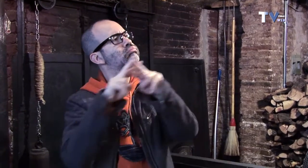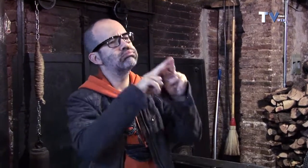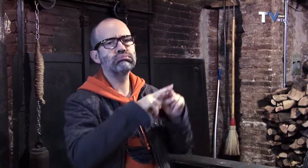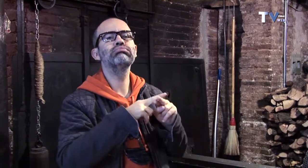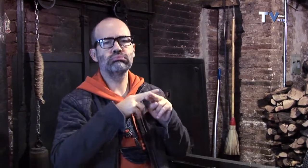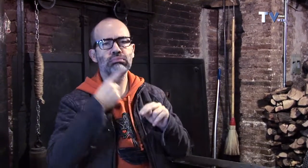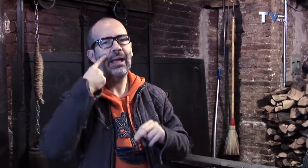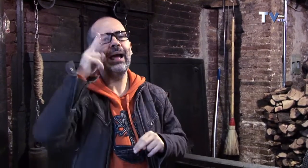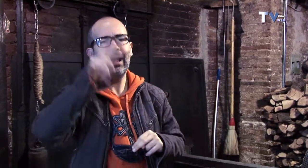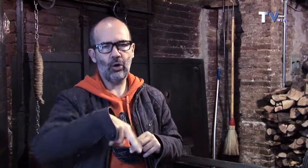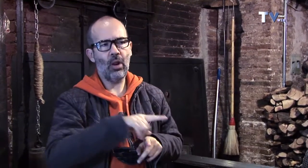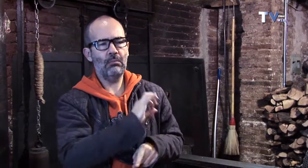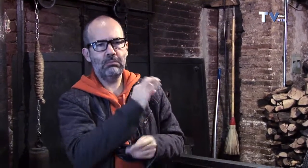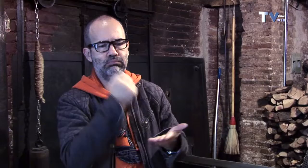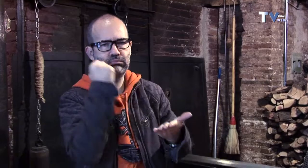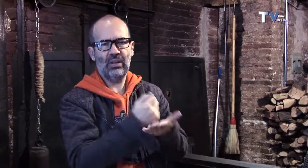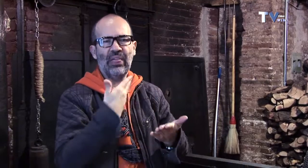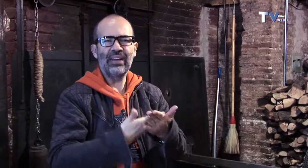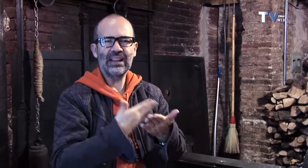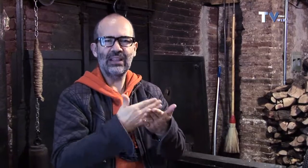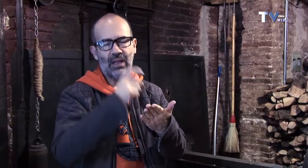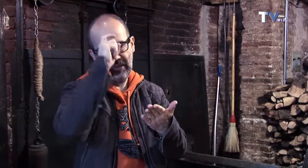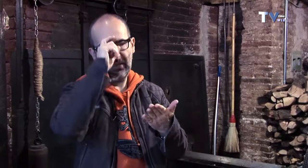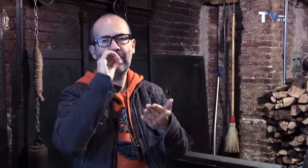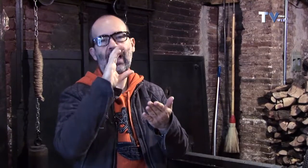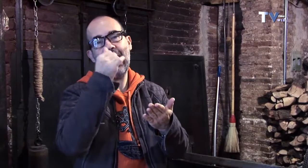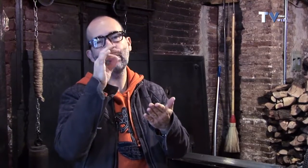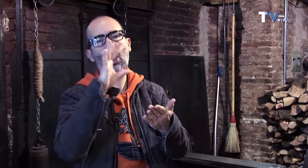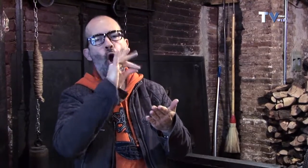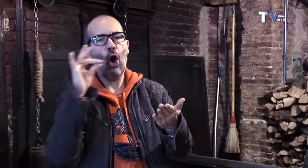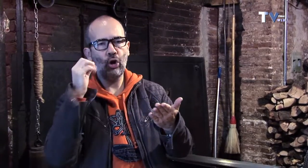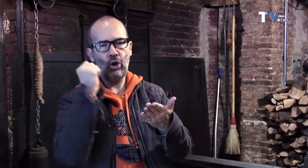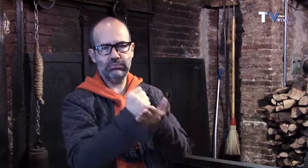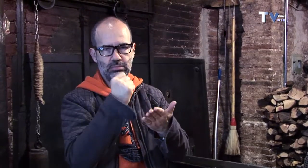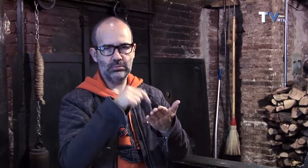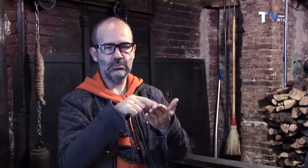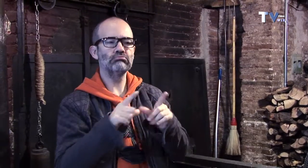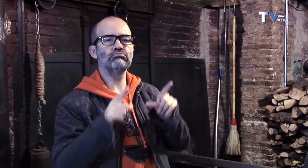que premió esta tienda con la Coq d'Or.